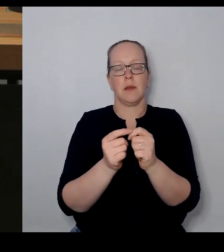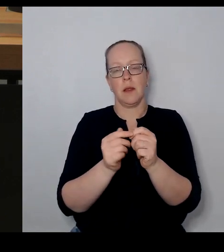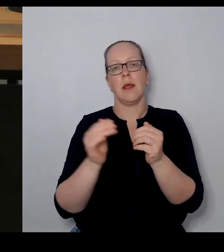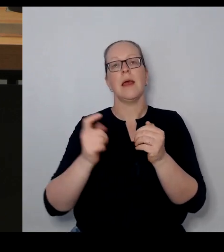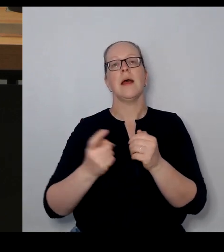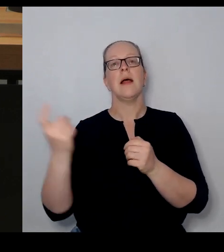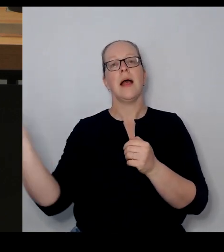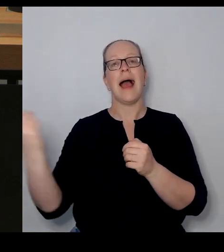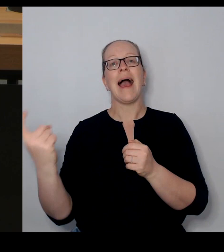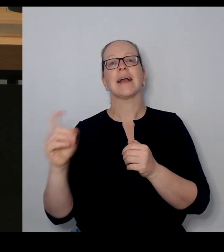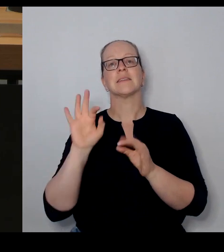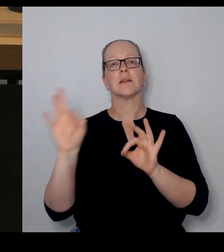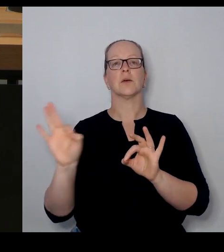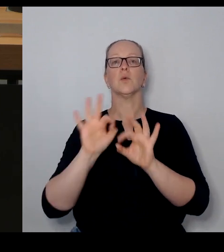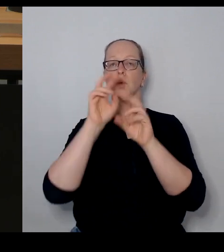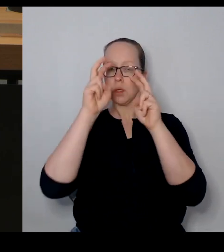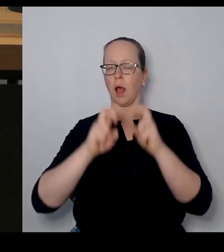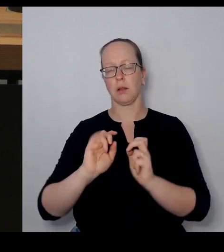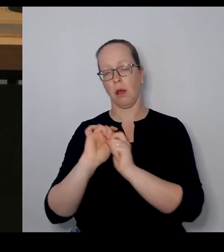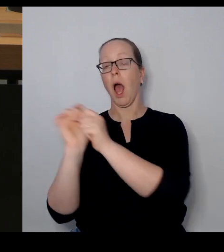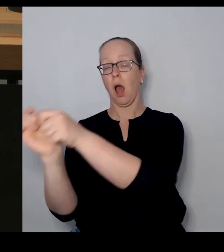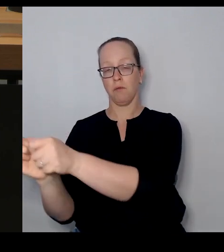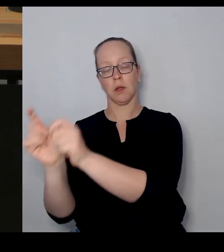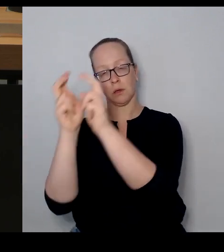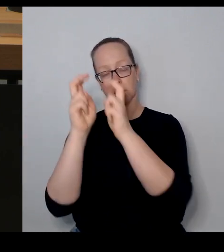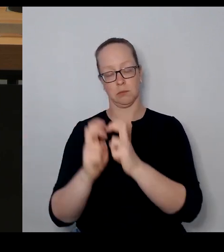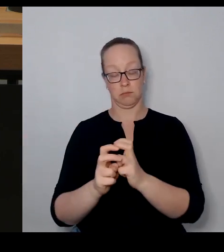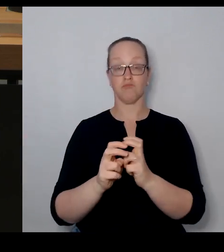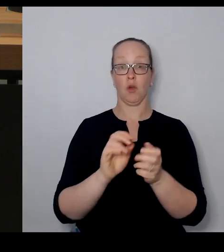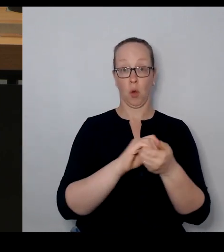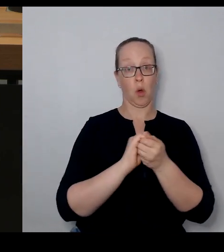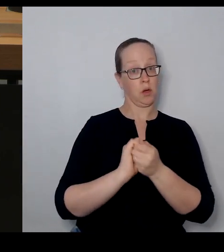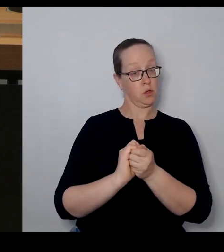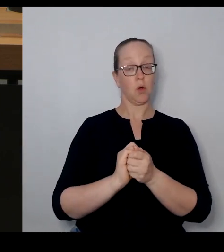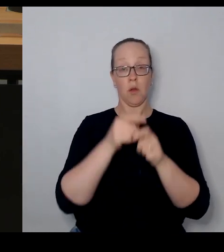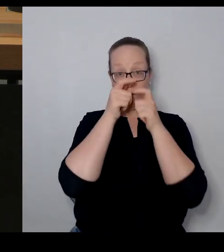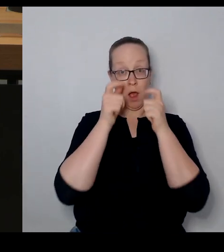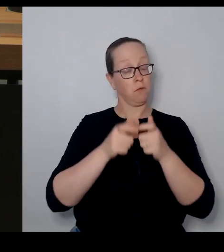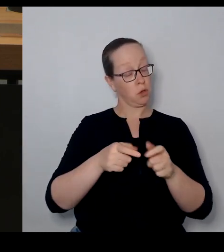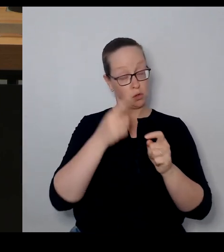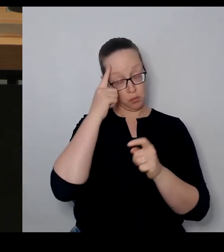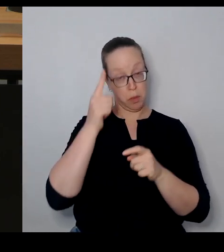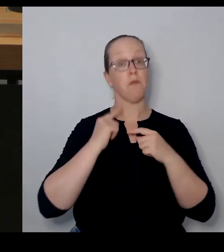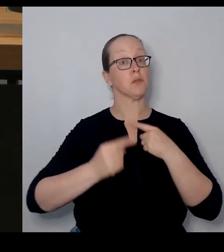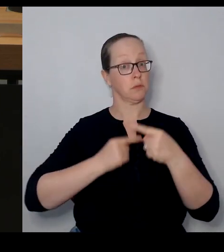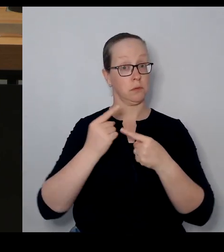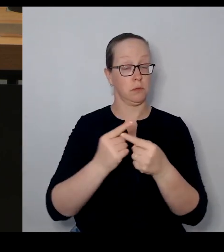vorgegangen, wie ich finde, um hier Rechtssicherheit zu schaffen. Das Gutachten haben wir im Hauptausschuss in der vergangenen